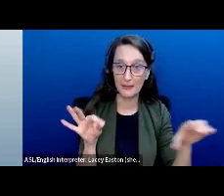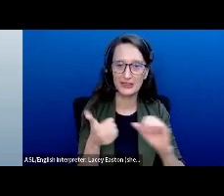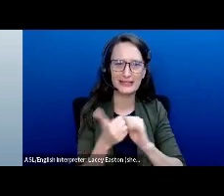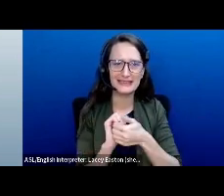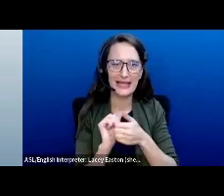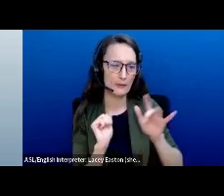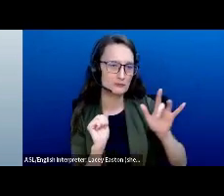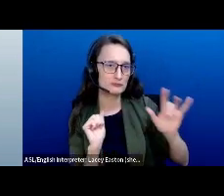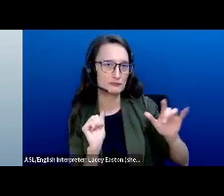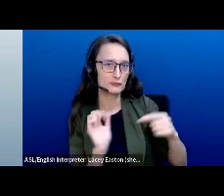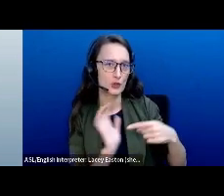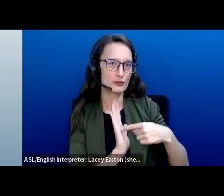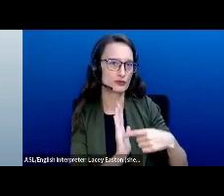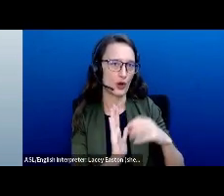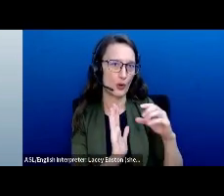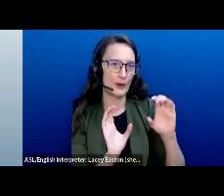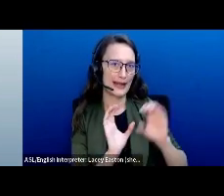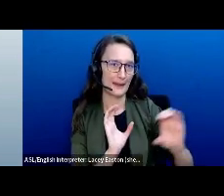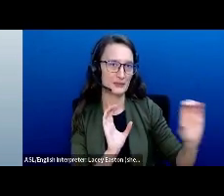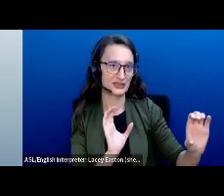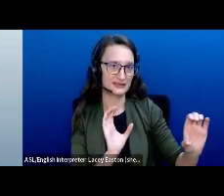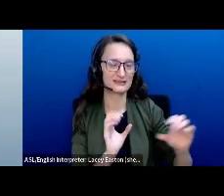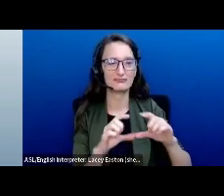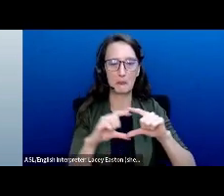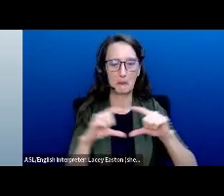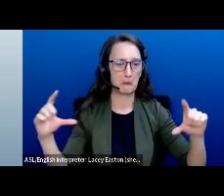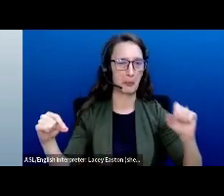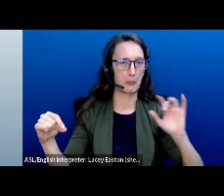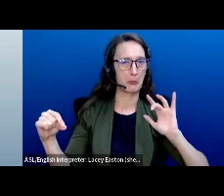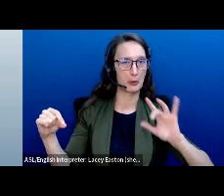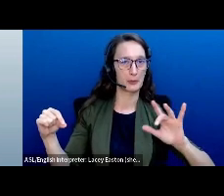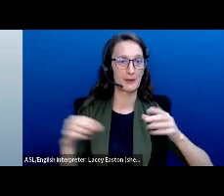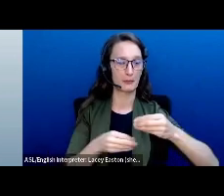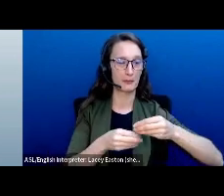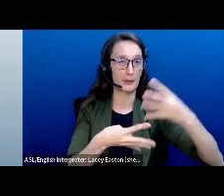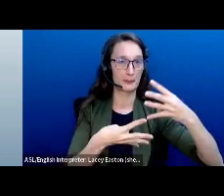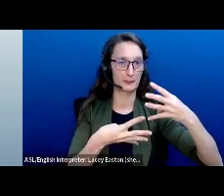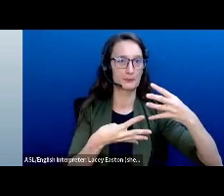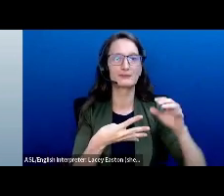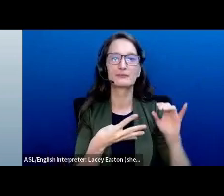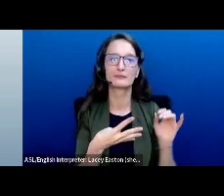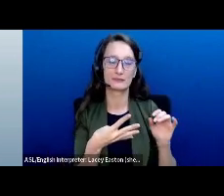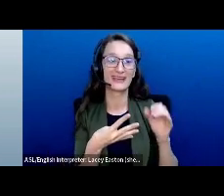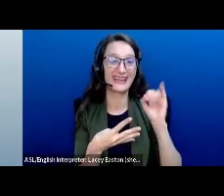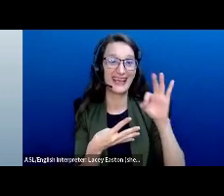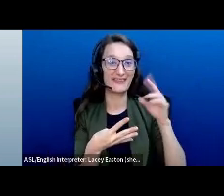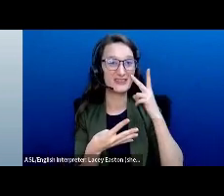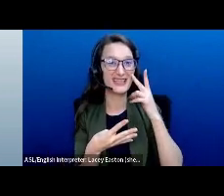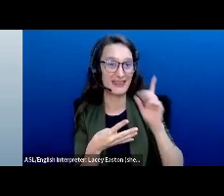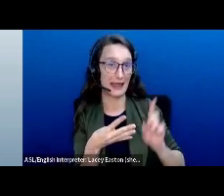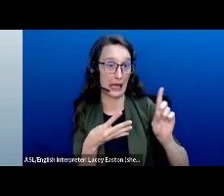en la parte inferior del menú de Zoom y seleccionando la flecha. Esto abre un menú donde puede seleccionar